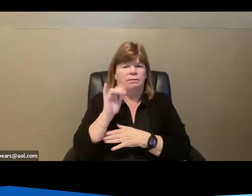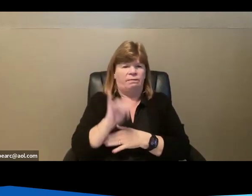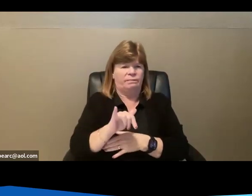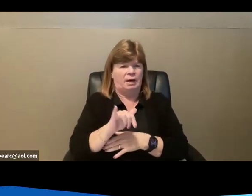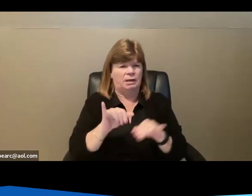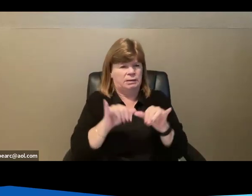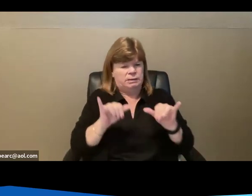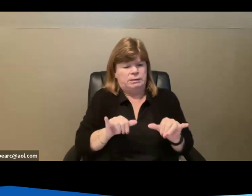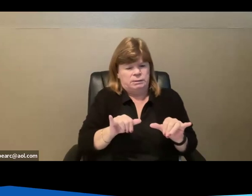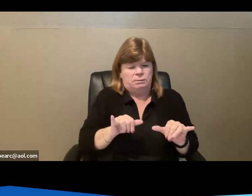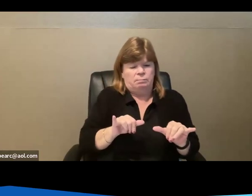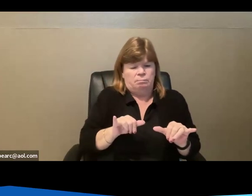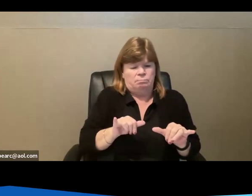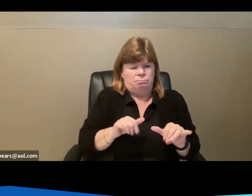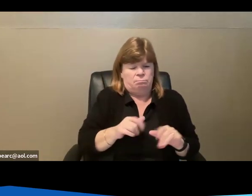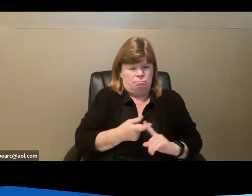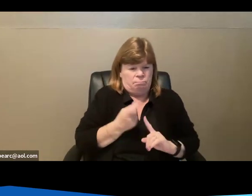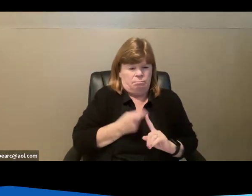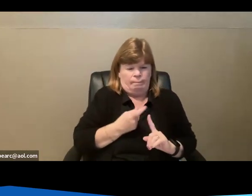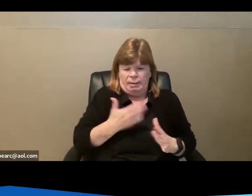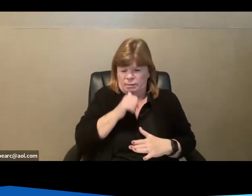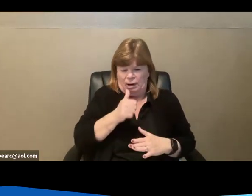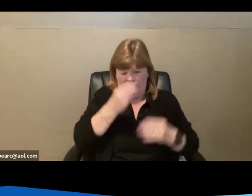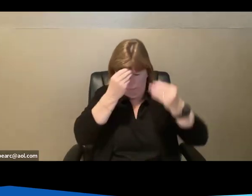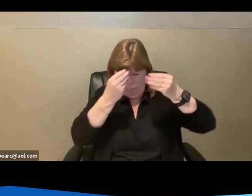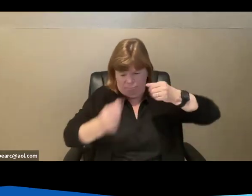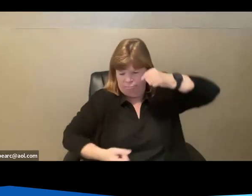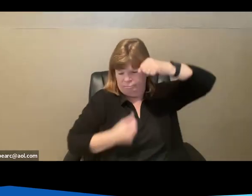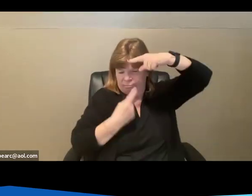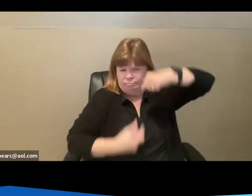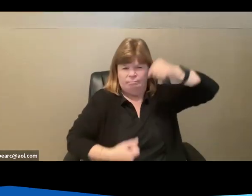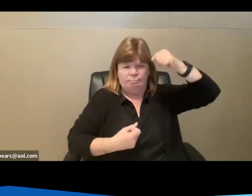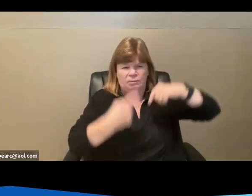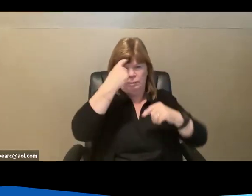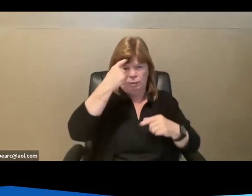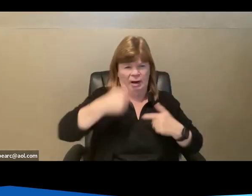autónomo podría no decirle al cerebro que hay una infección en el cuerpo.